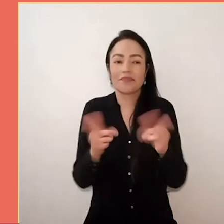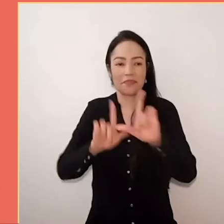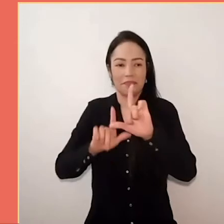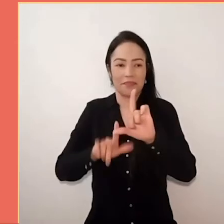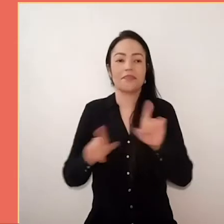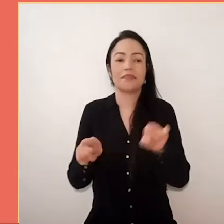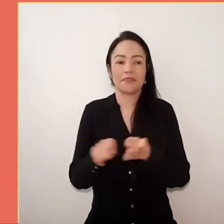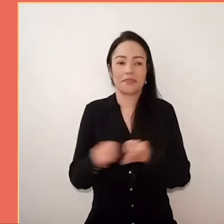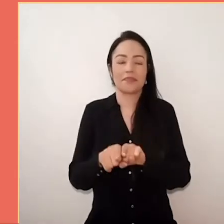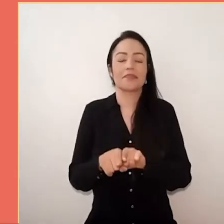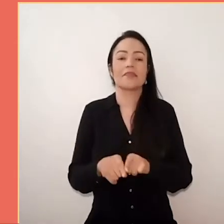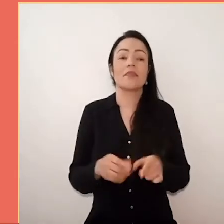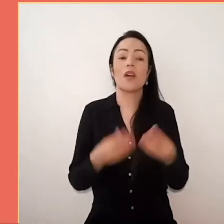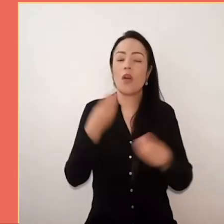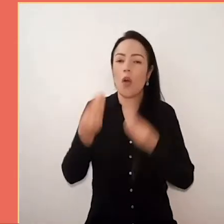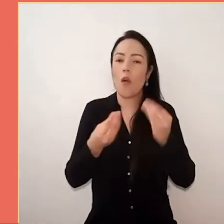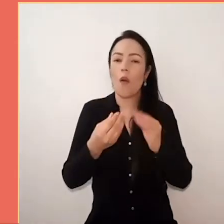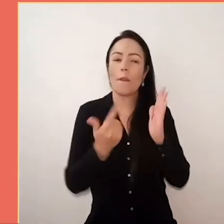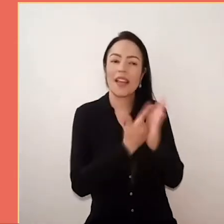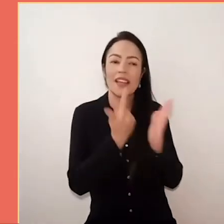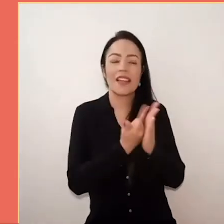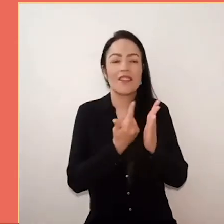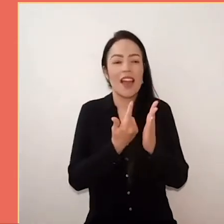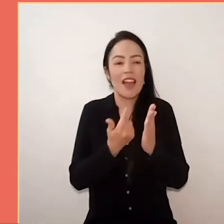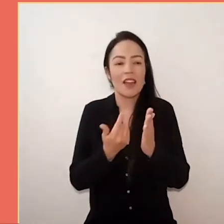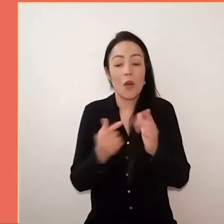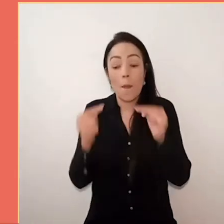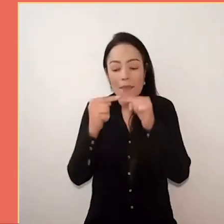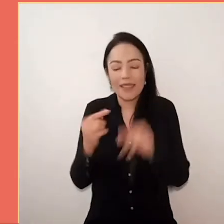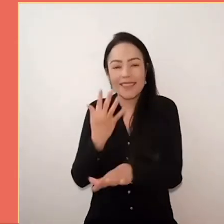Como a literatura tem a ver com a infância e pode ser também esse lugar